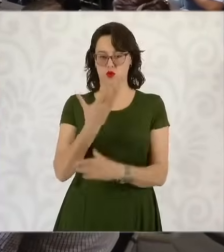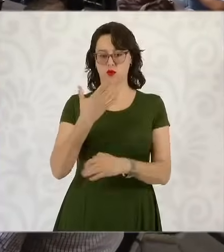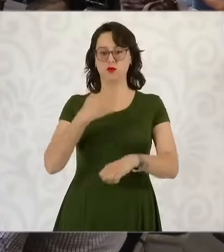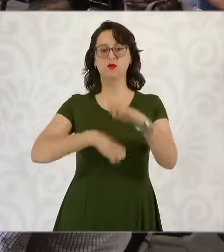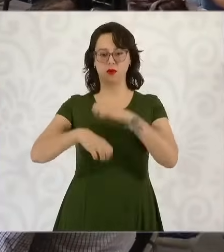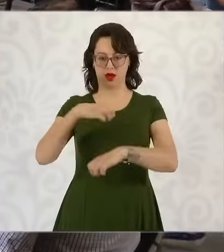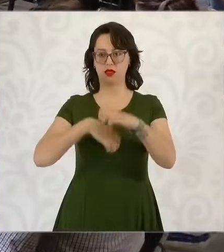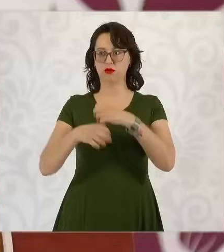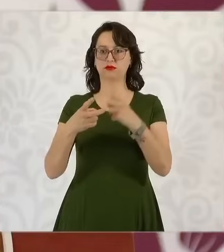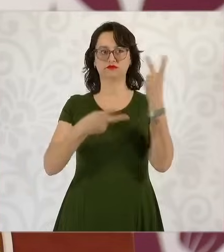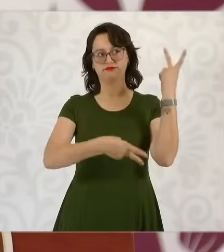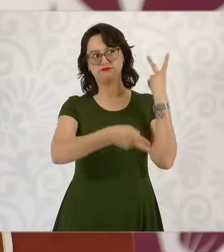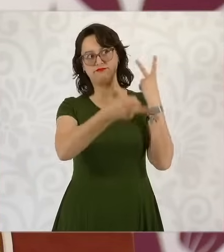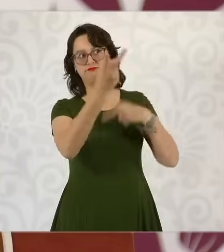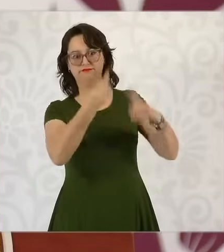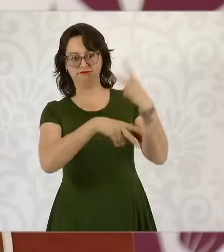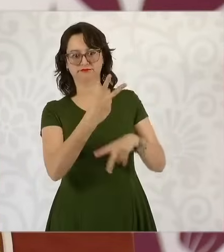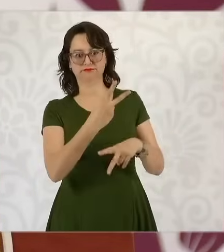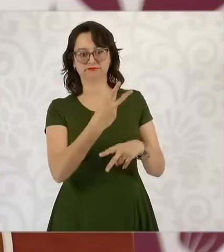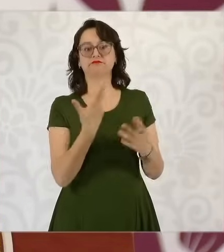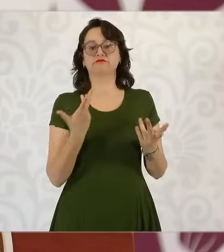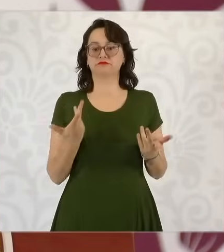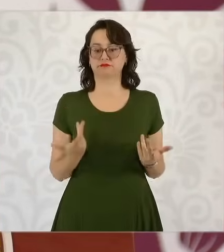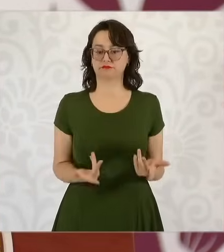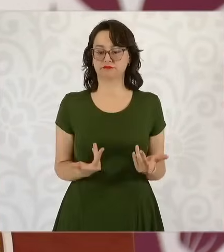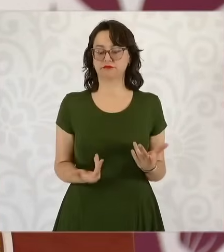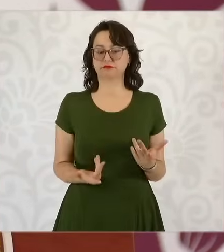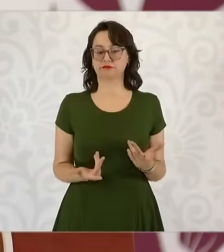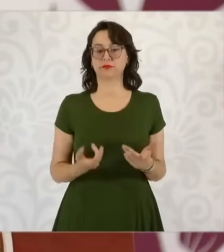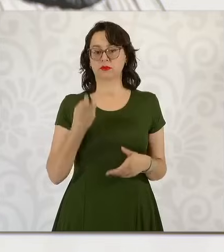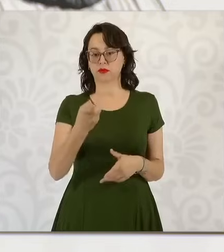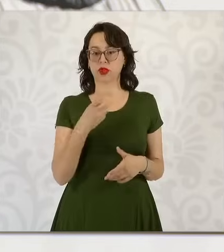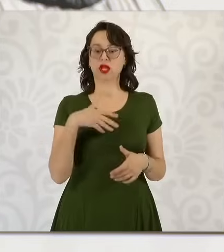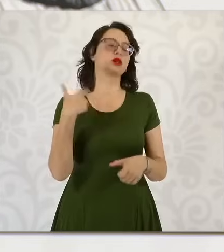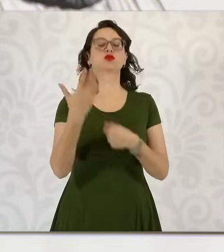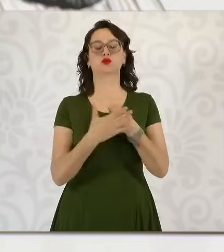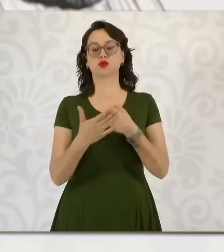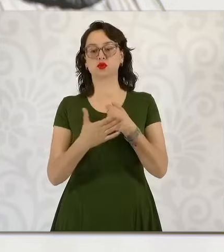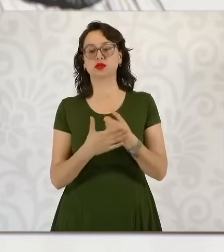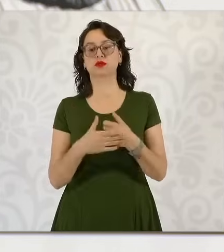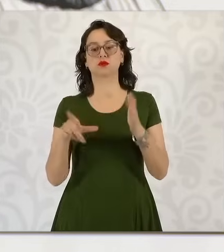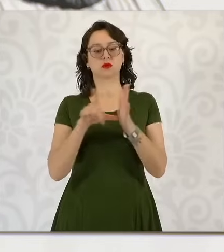ponernos de acuerdo cuando van a ser la entrega de las cartas credenciales la aceptación y eso es